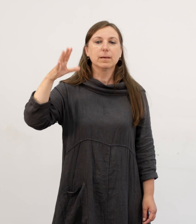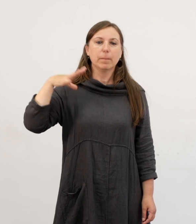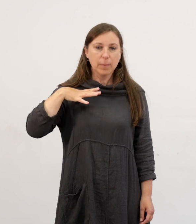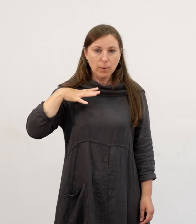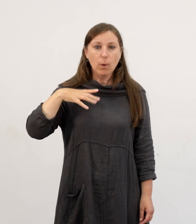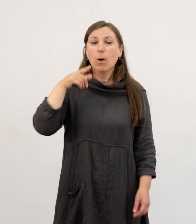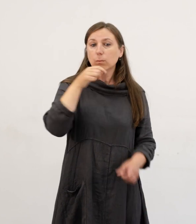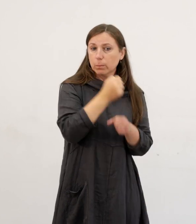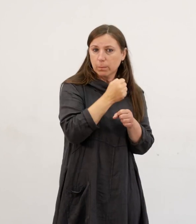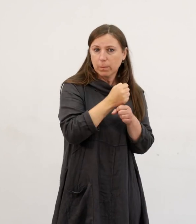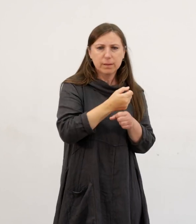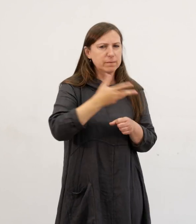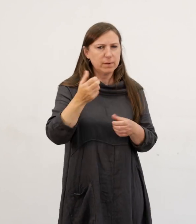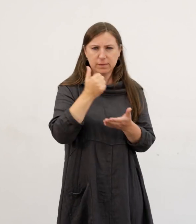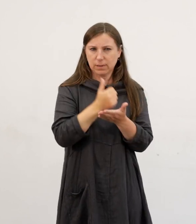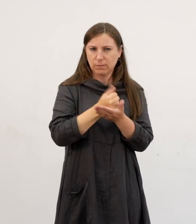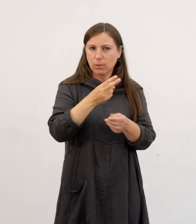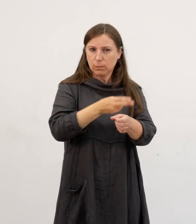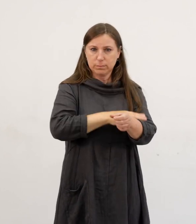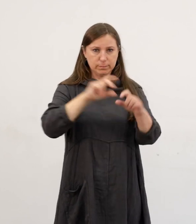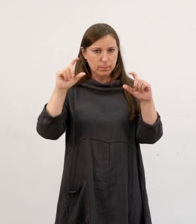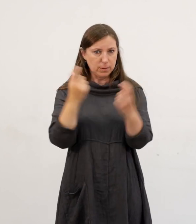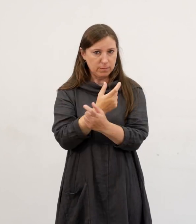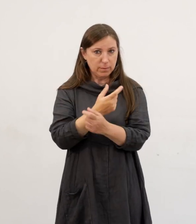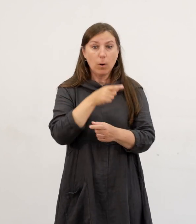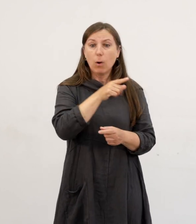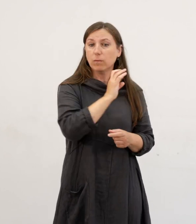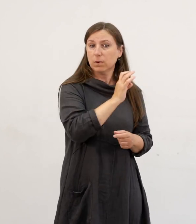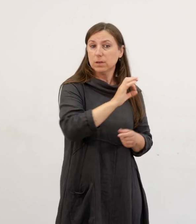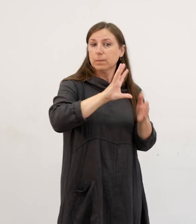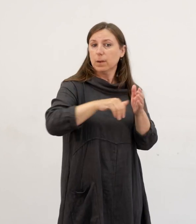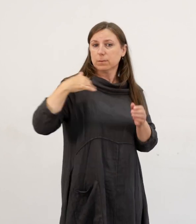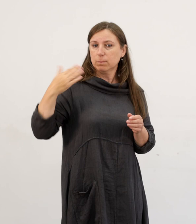To w jego posiadaniu znajdował się Białystok około dwieście lat temu.